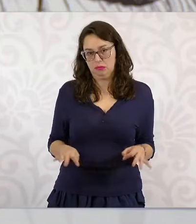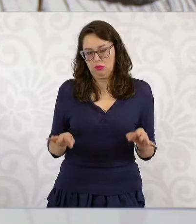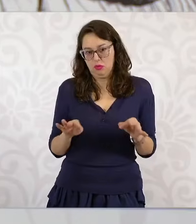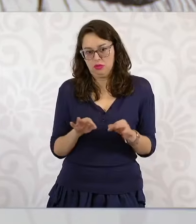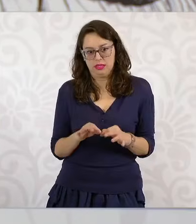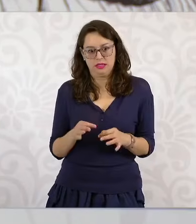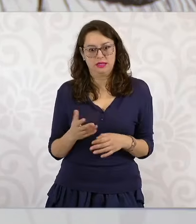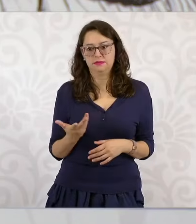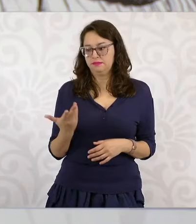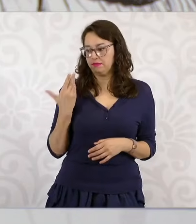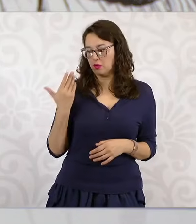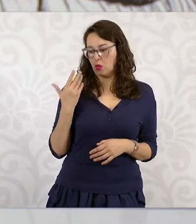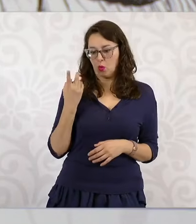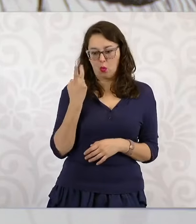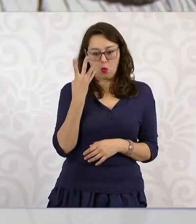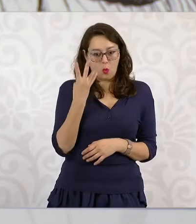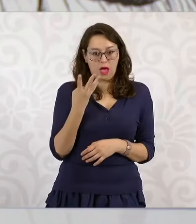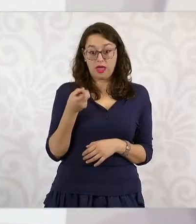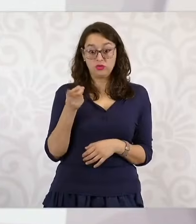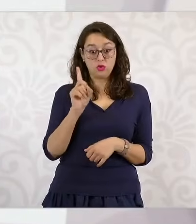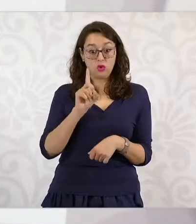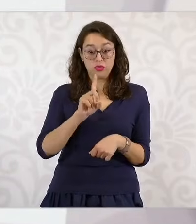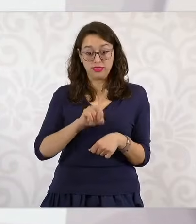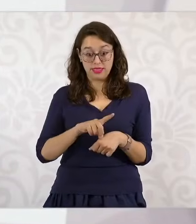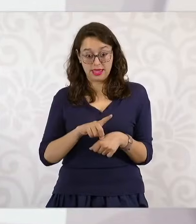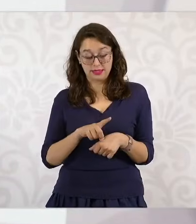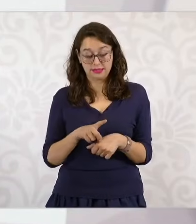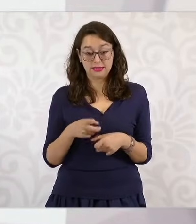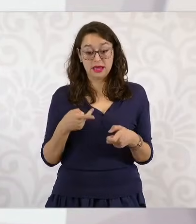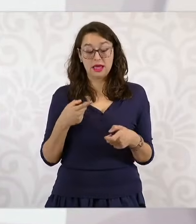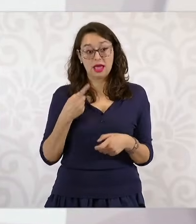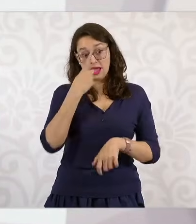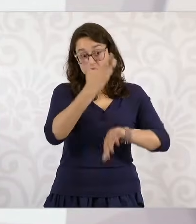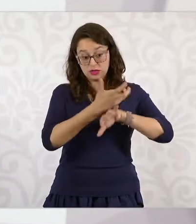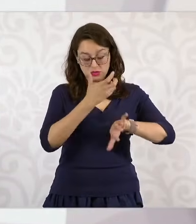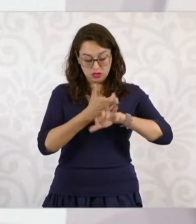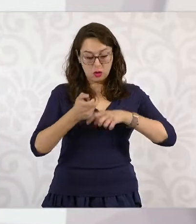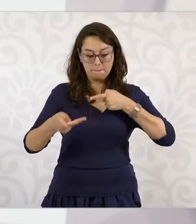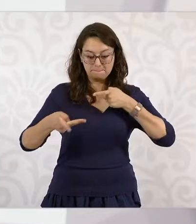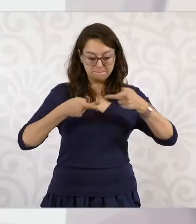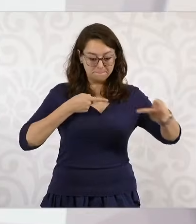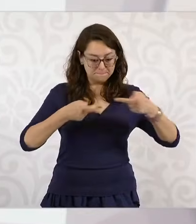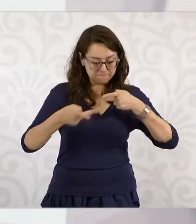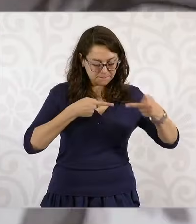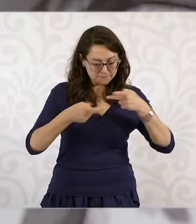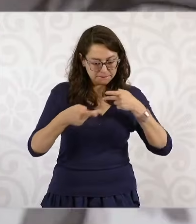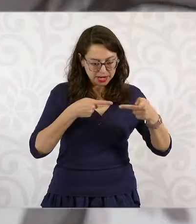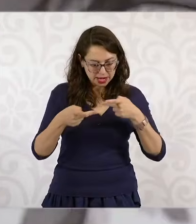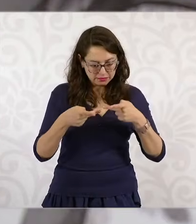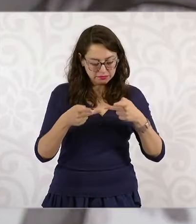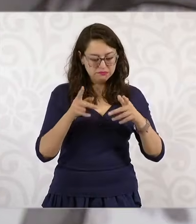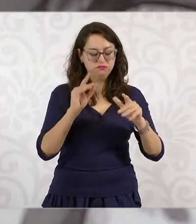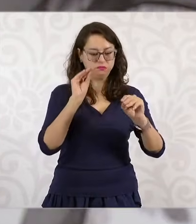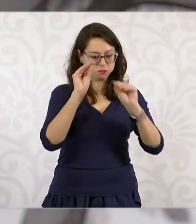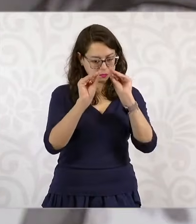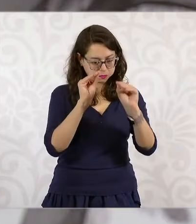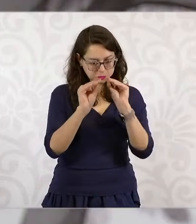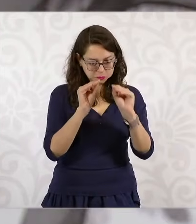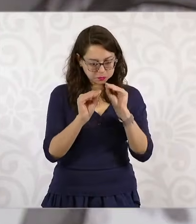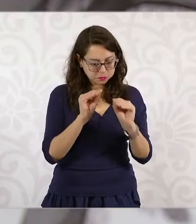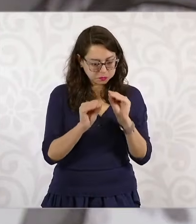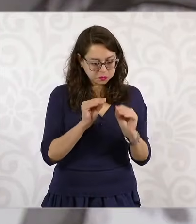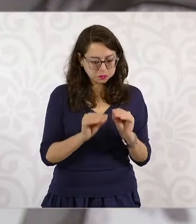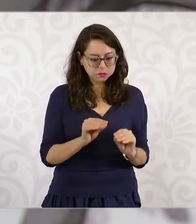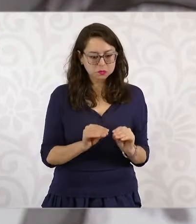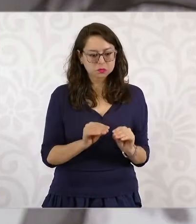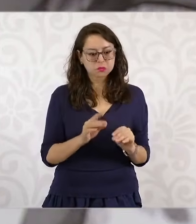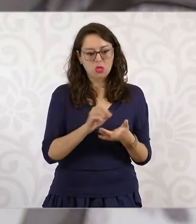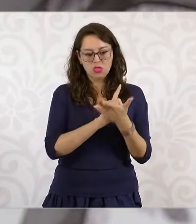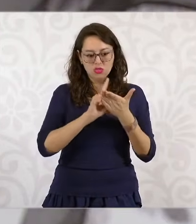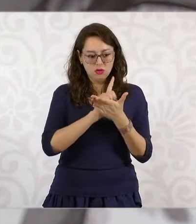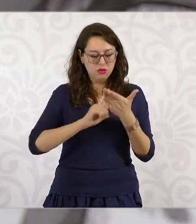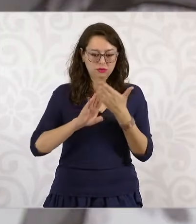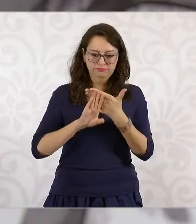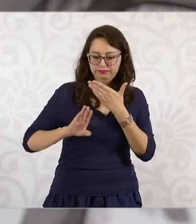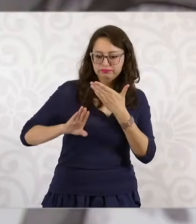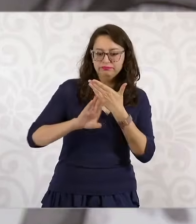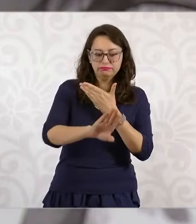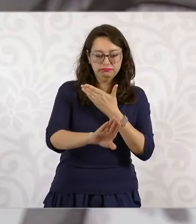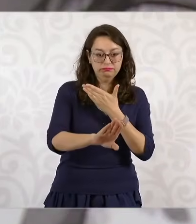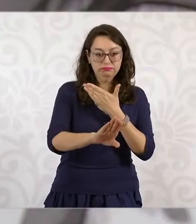hace 4 días de la estrategia de Estados Unidos frente a el problema de las drogas, por primera